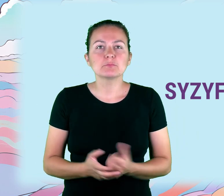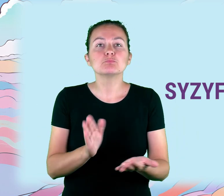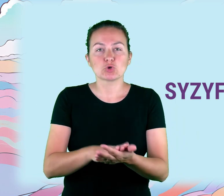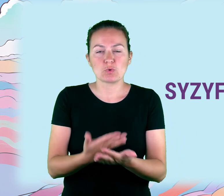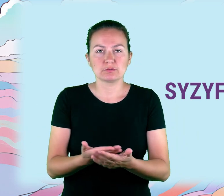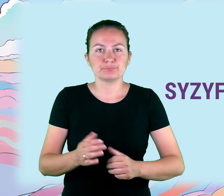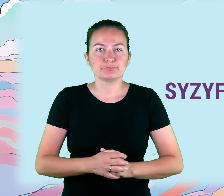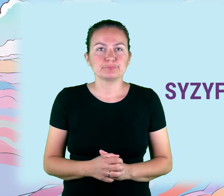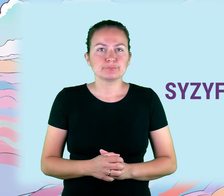Przykłady: